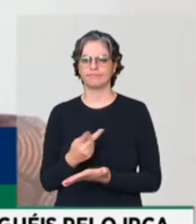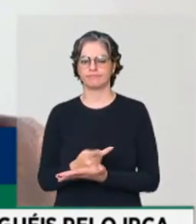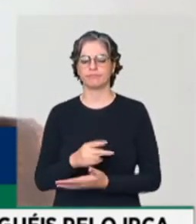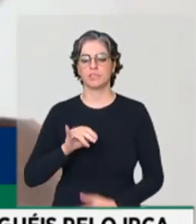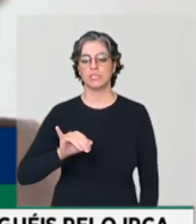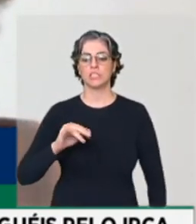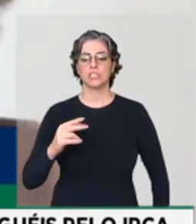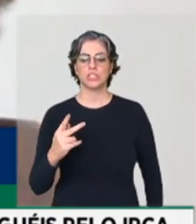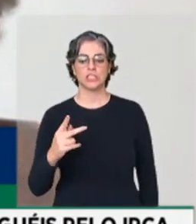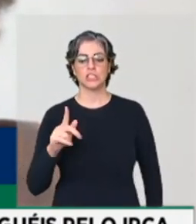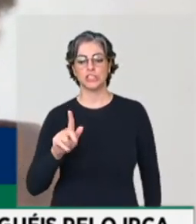O. NÓS TEMOS O IGP-M QUE ESTÁ CALCULADO, ALGUNS FALAM